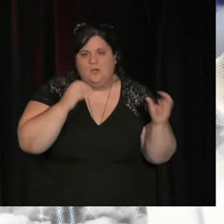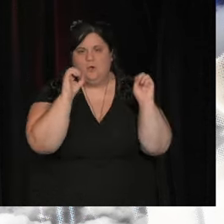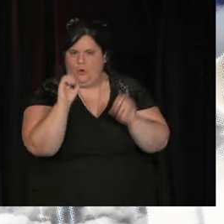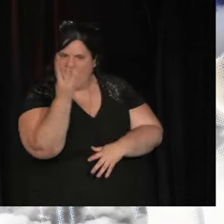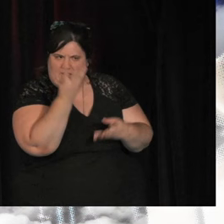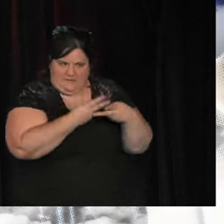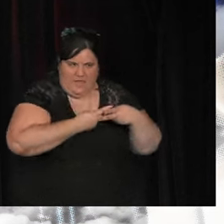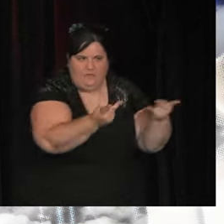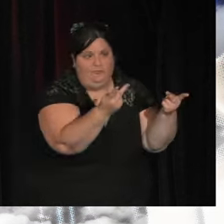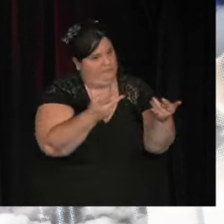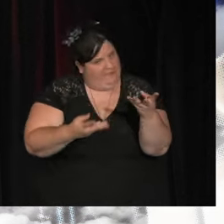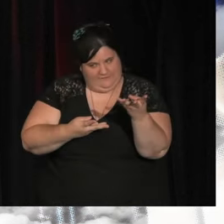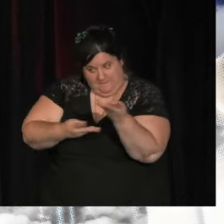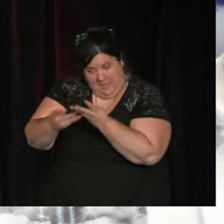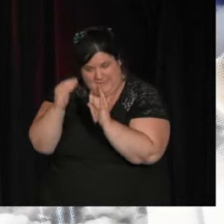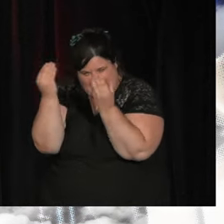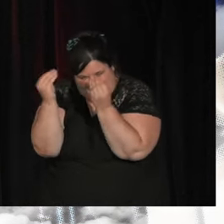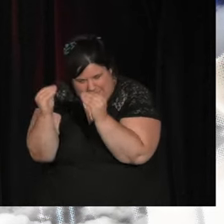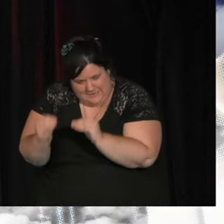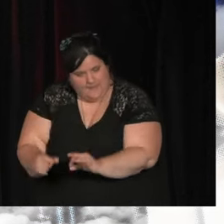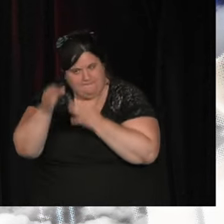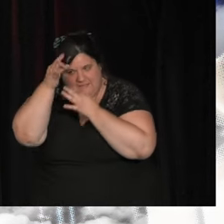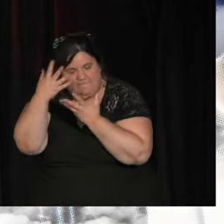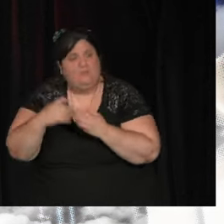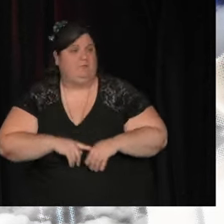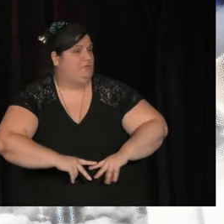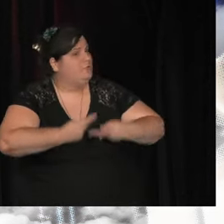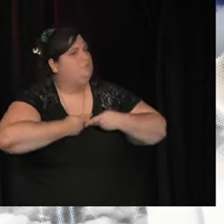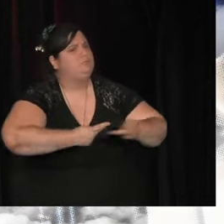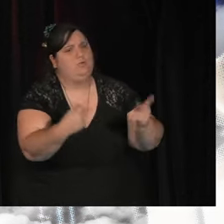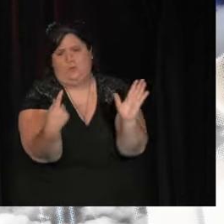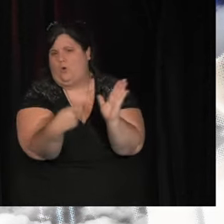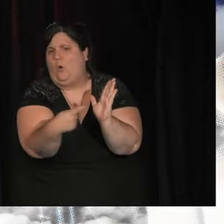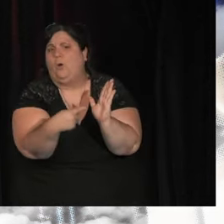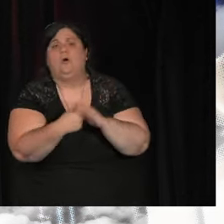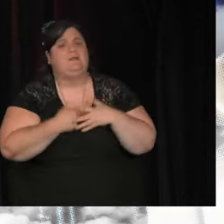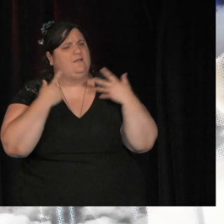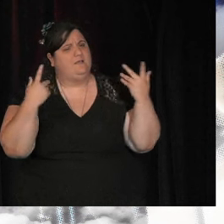notamment. Le jeu a été révélé en novembre 2014 à la BlizzCon. On peut peut-être rappeler ce que c'est que la BlizzCon ?